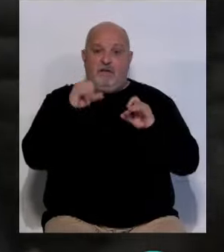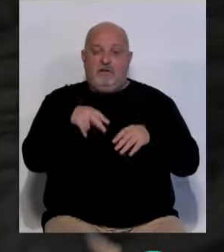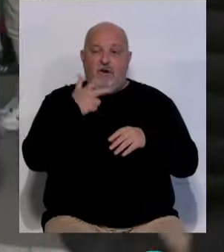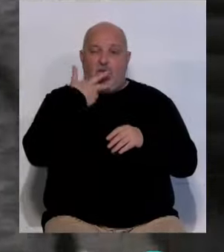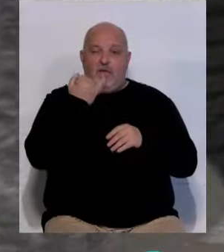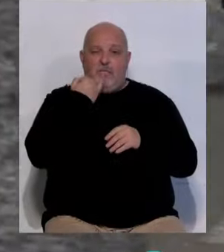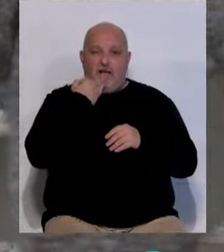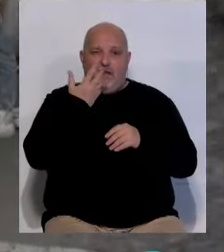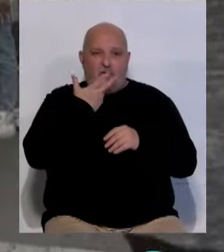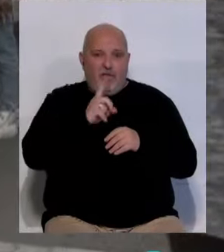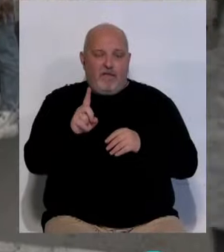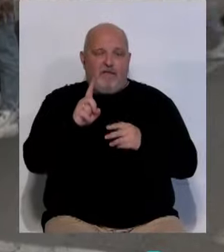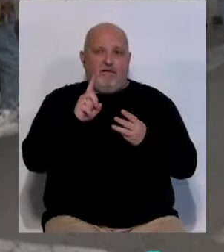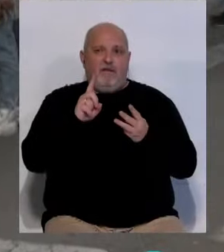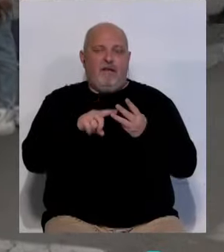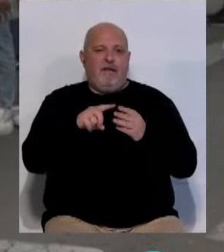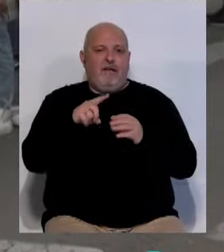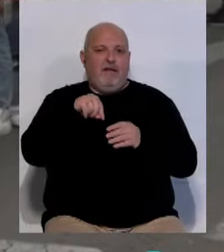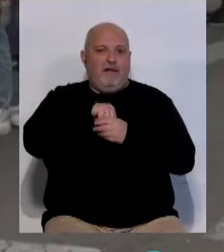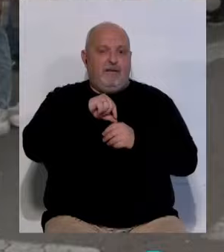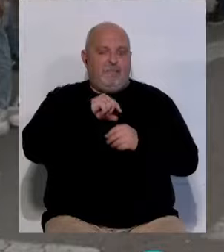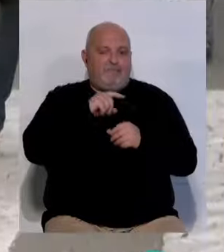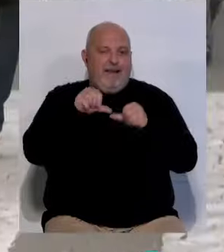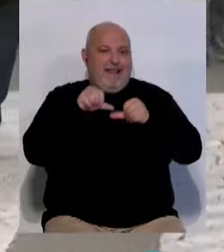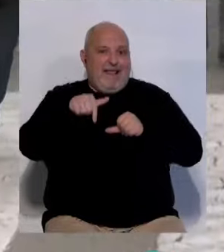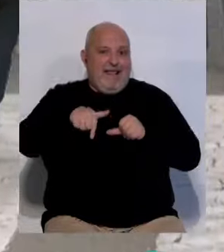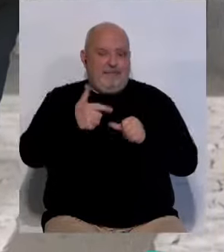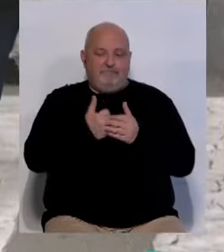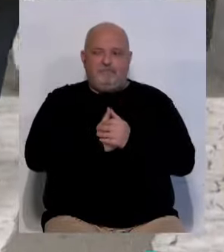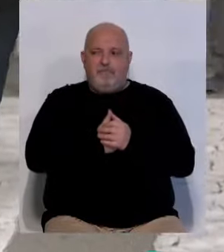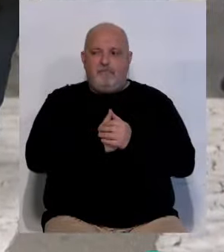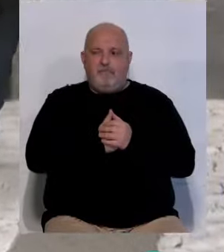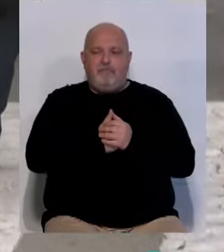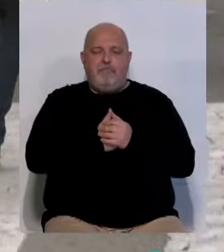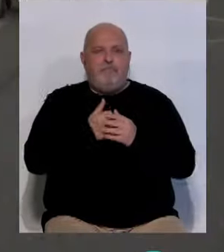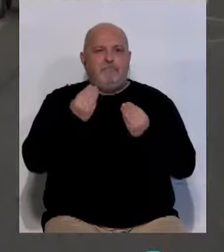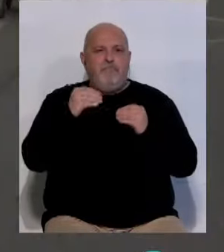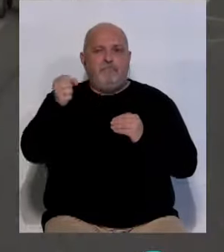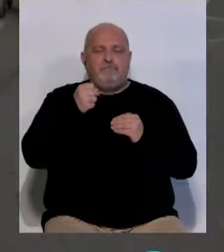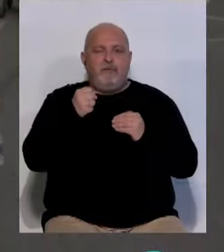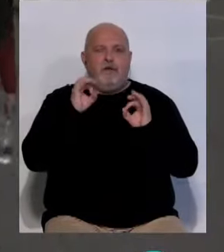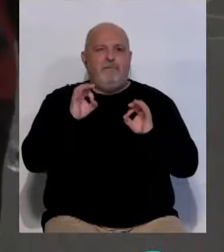el idioma sin conocer la categoría eh Y realmente no son refuerzos porque vienen por dos futbolistas